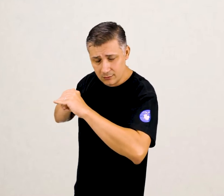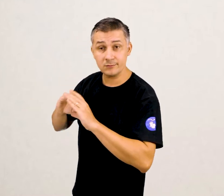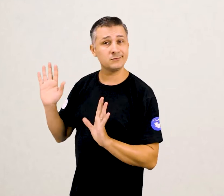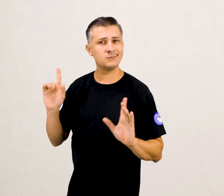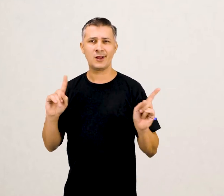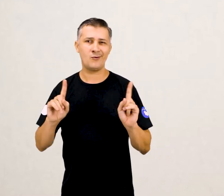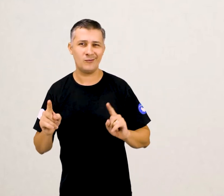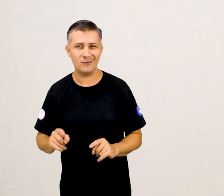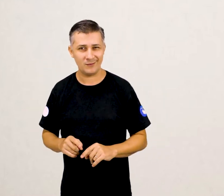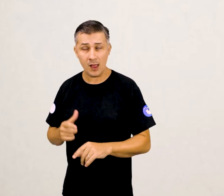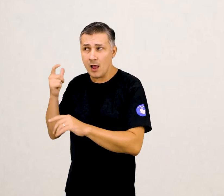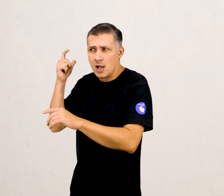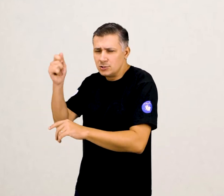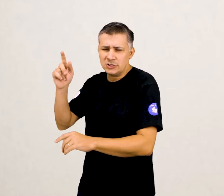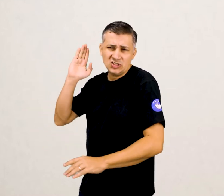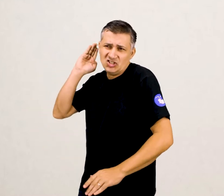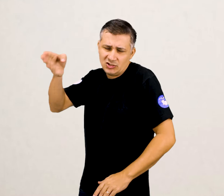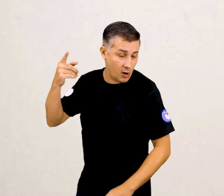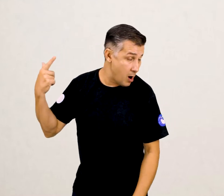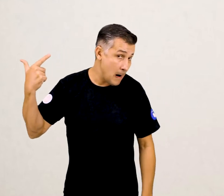O medicamento será aplicado diretamente no paciente.